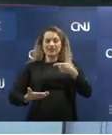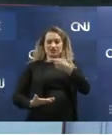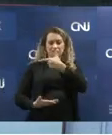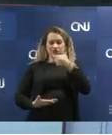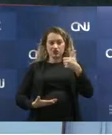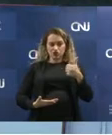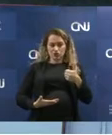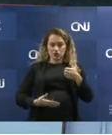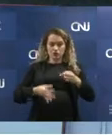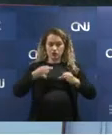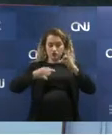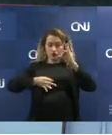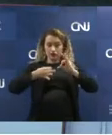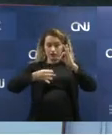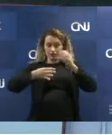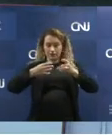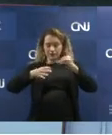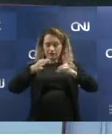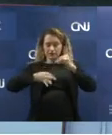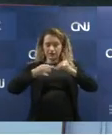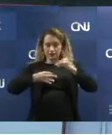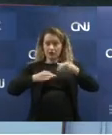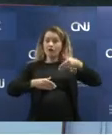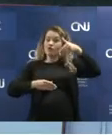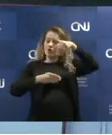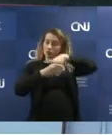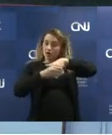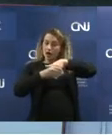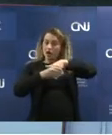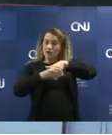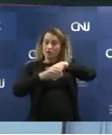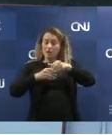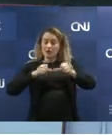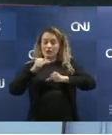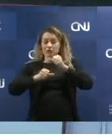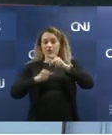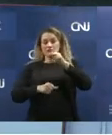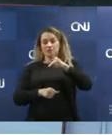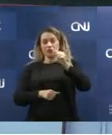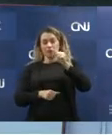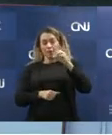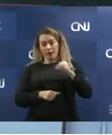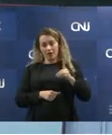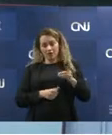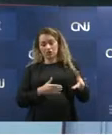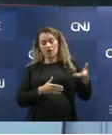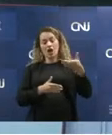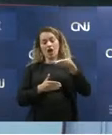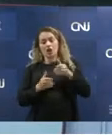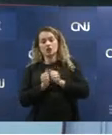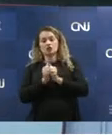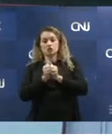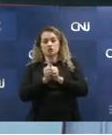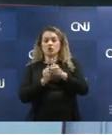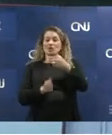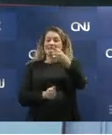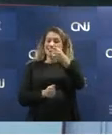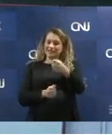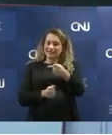votaram pela instauração do PAD, acompanhando o relatório do corregedor. Sete aderiram à divergência